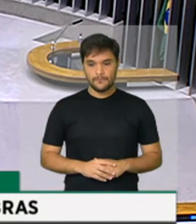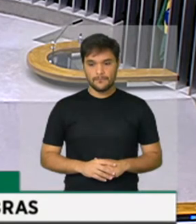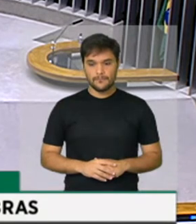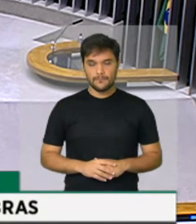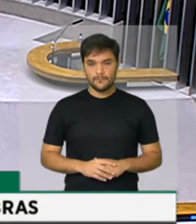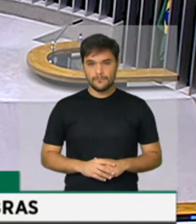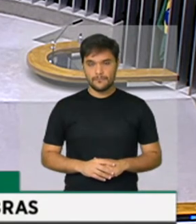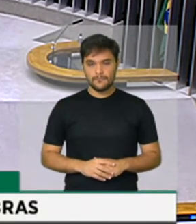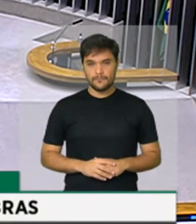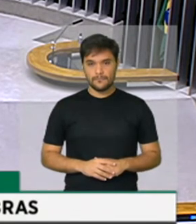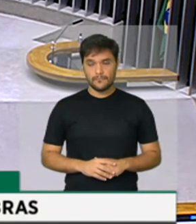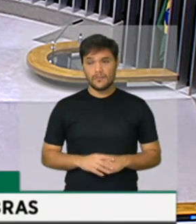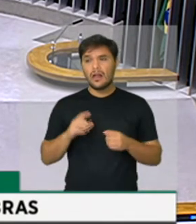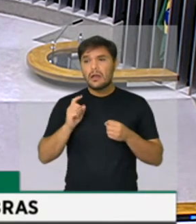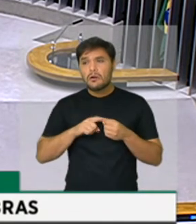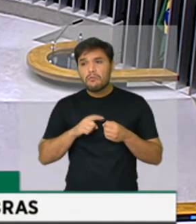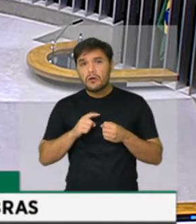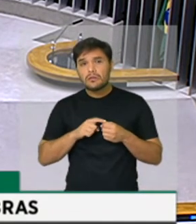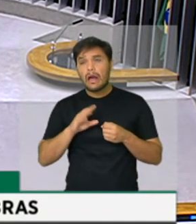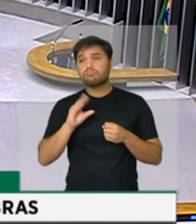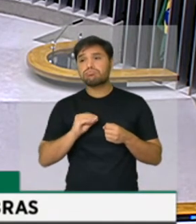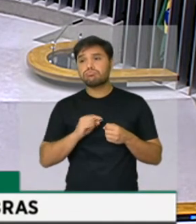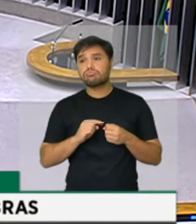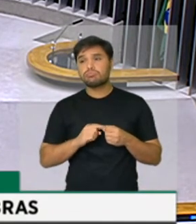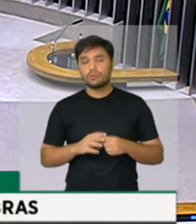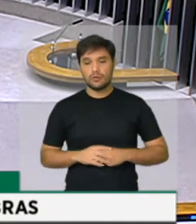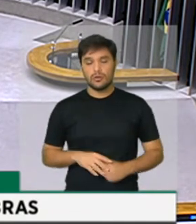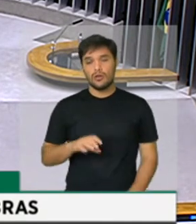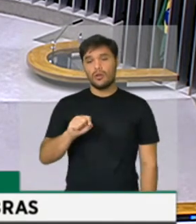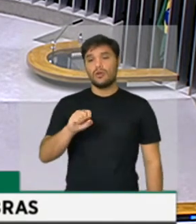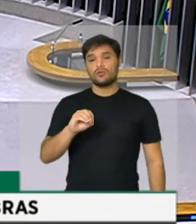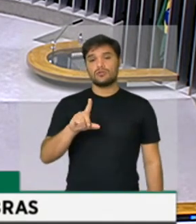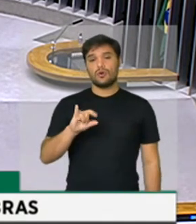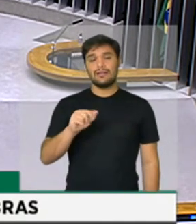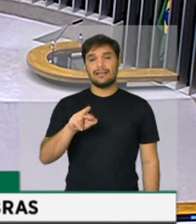ESTÁ COM O MICROFONE FECHADO. O SENHOR TEM QUE ABRIR AÍ . [DEPUTADO]: